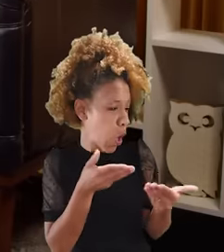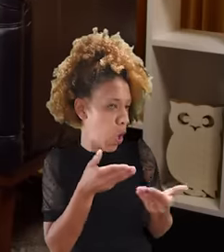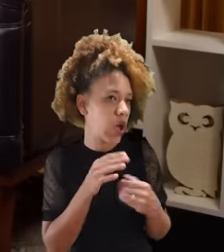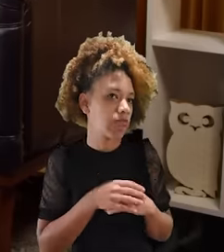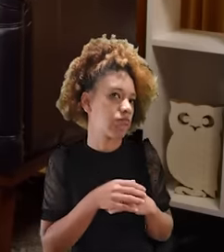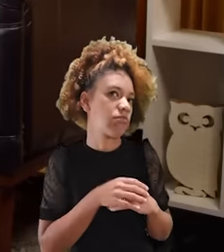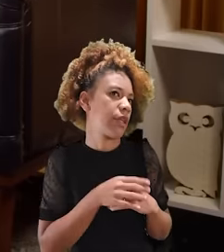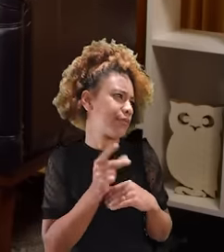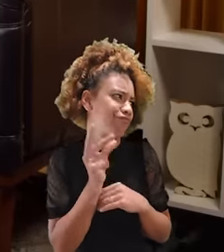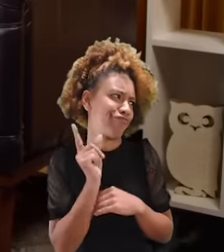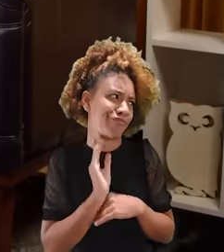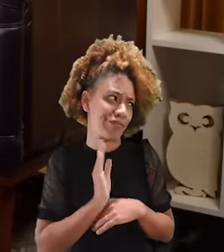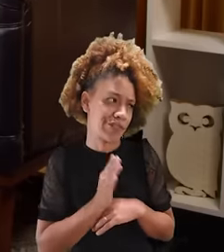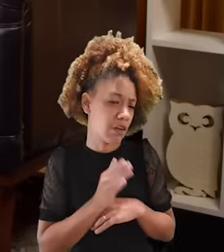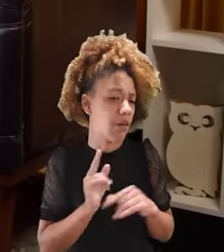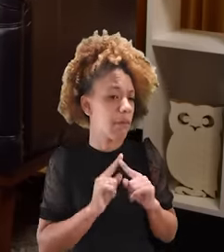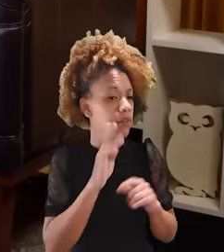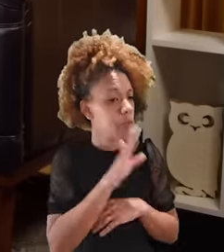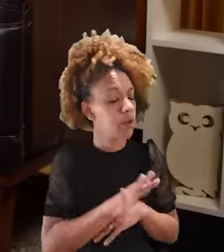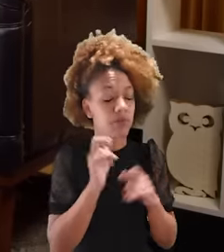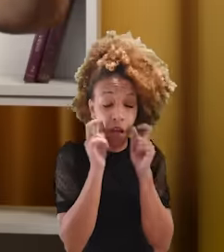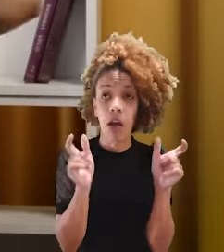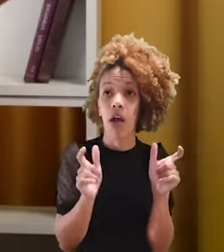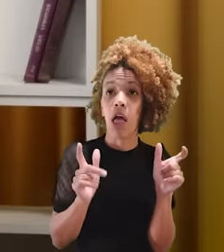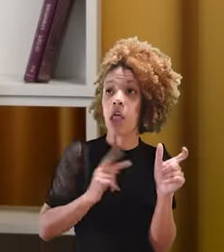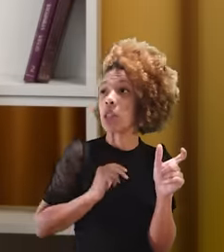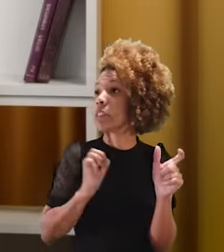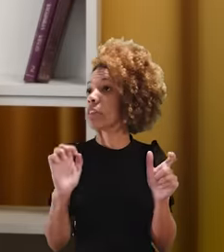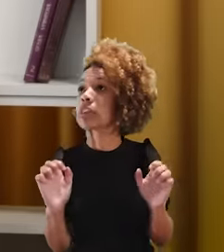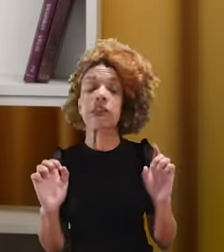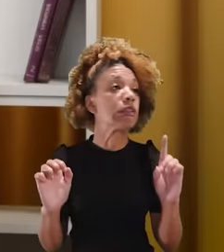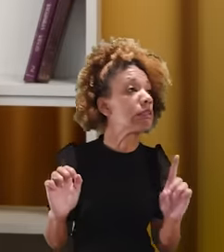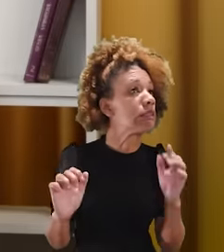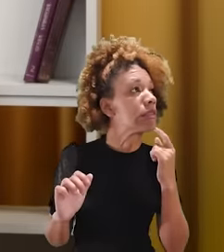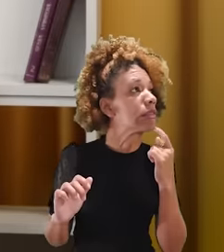sendo falada há muito tempo e o Brasil acordou e falou ah existe à esquerda e à direita e nos anos